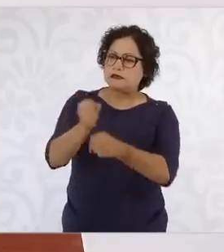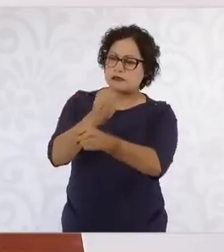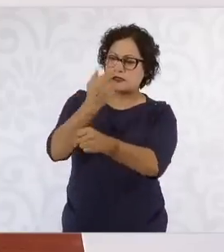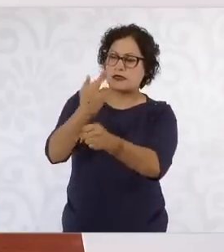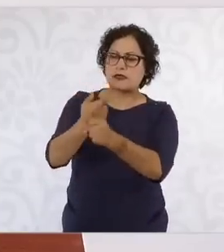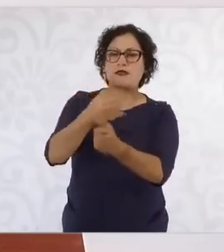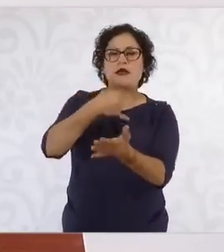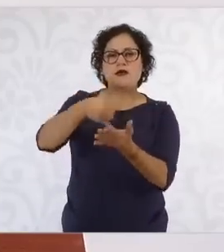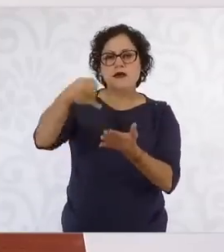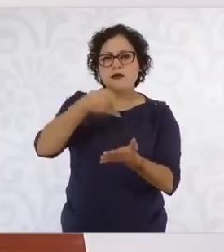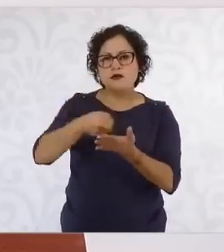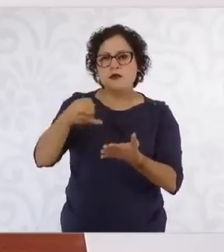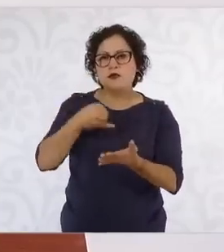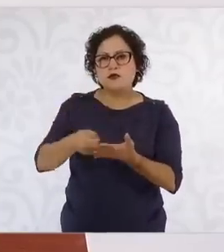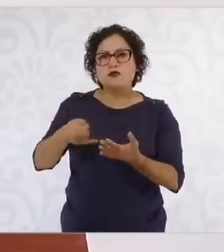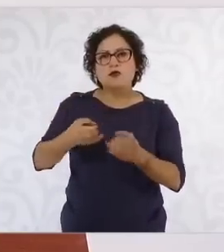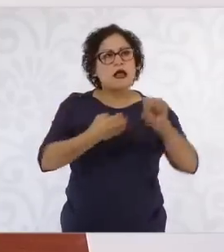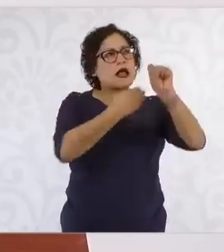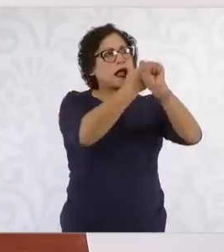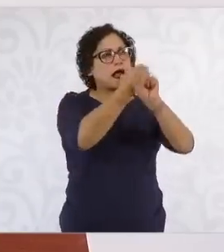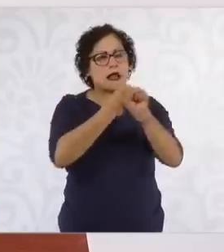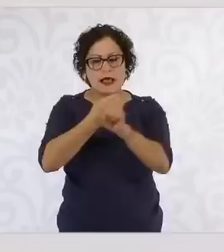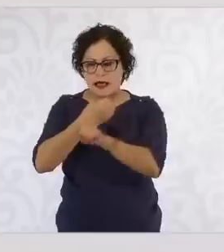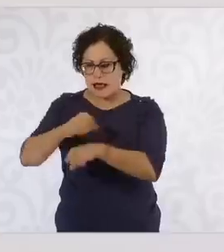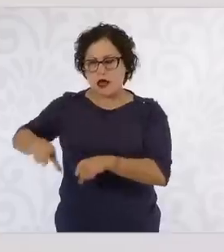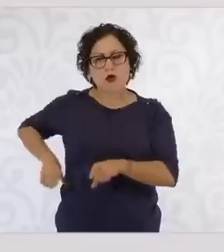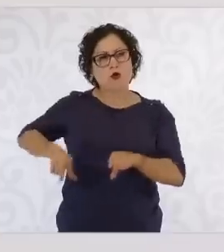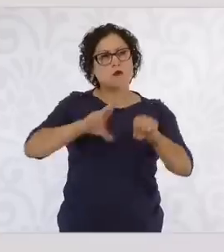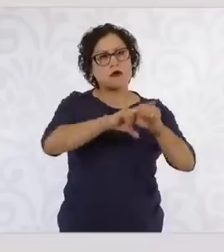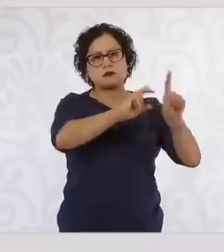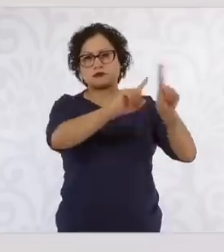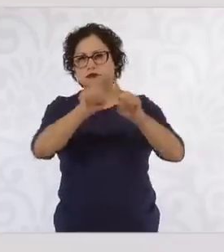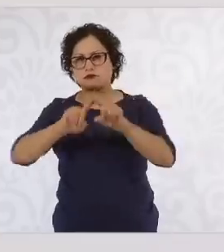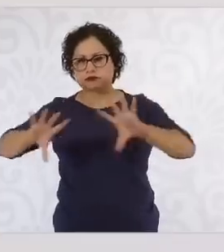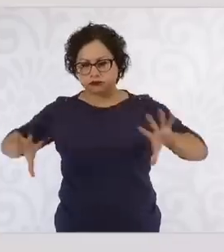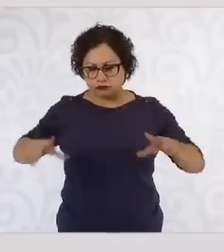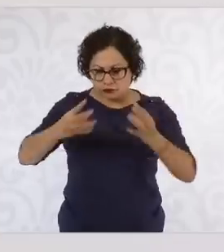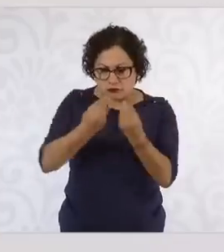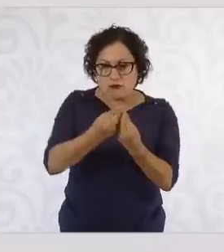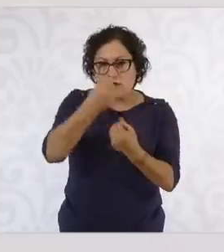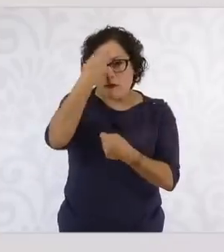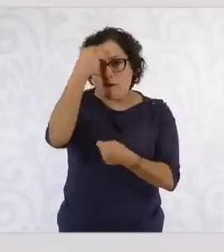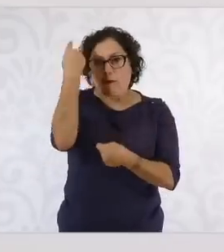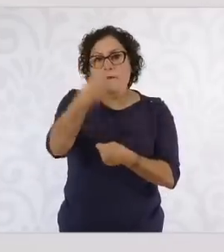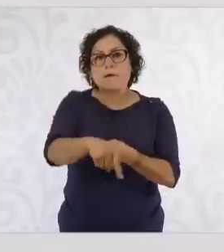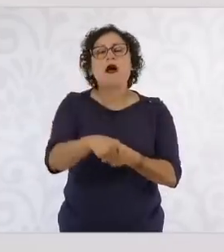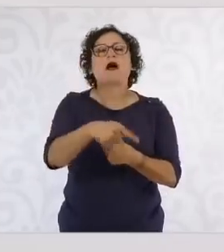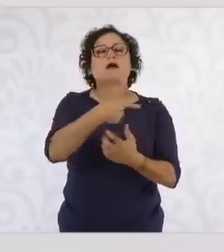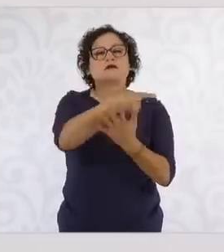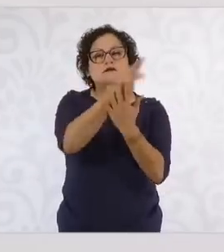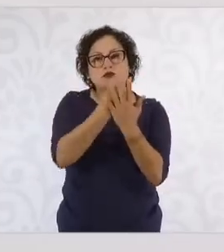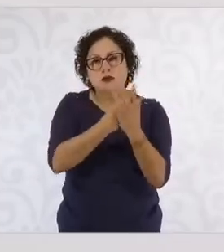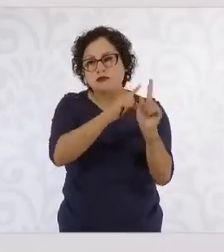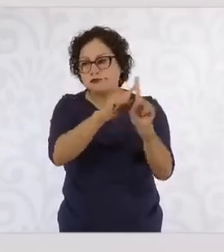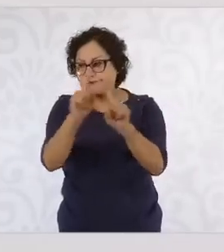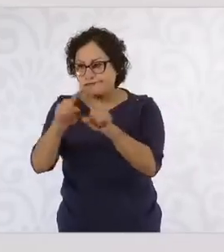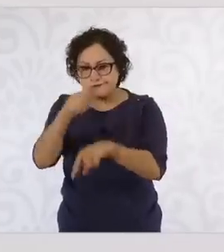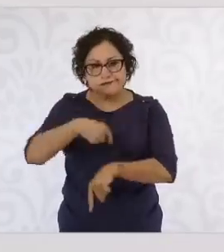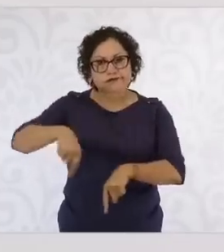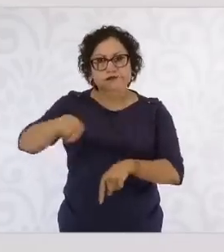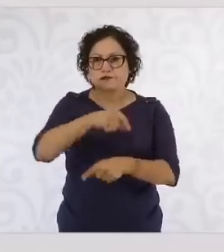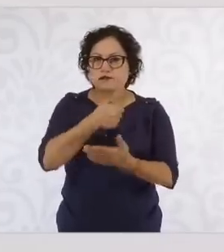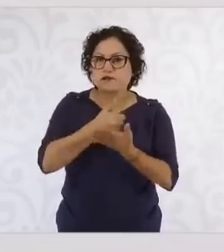para que los programas que ya tenemos puedan tener su espacio su desarrollo en los distintos estados